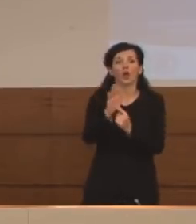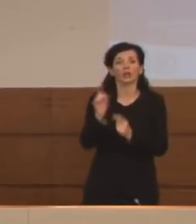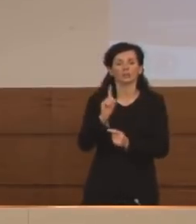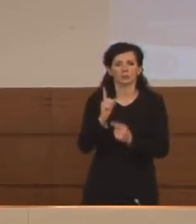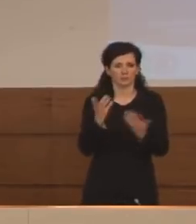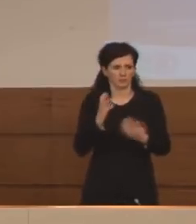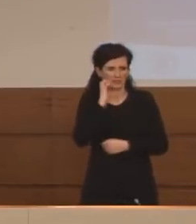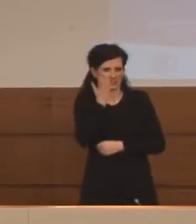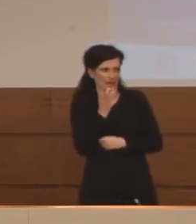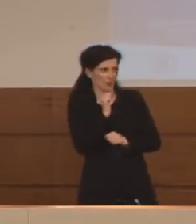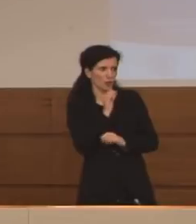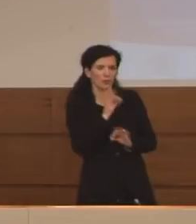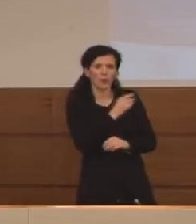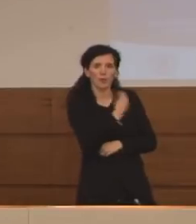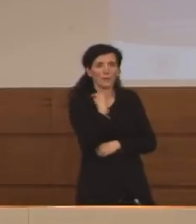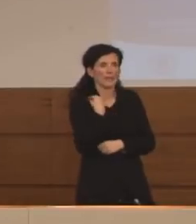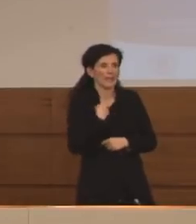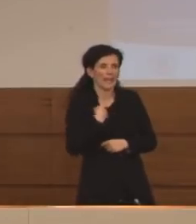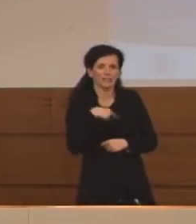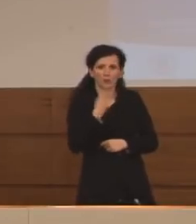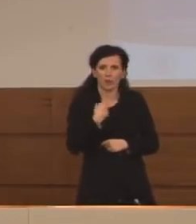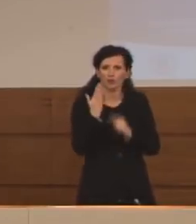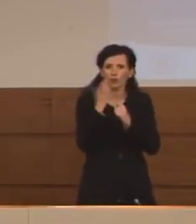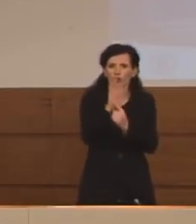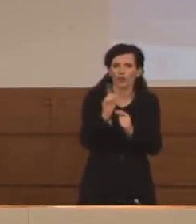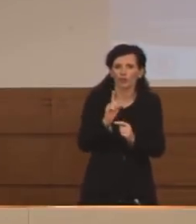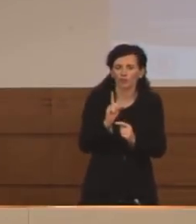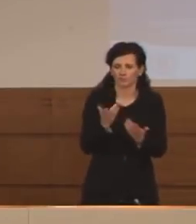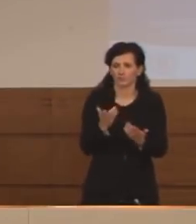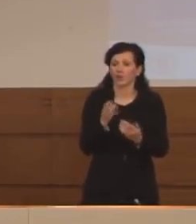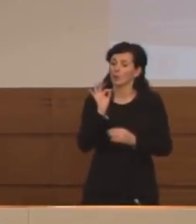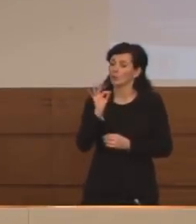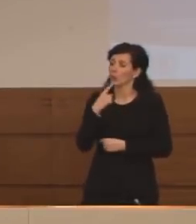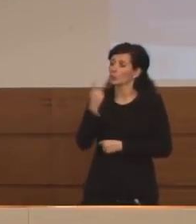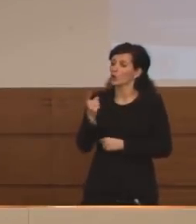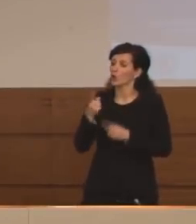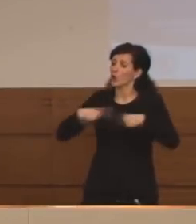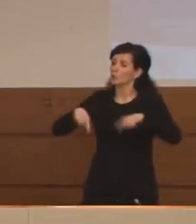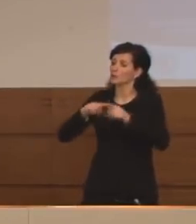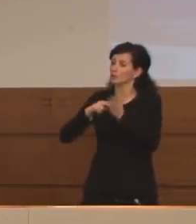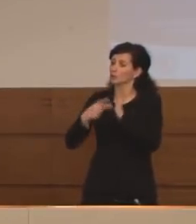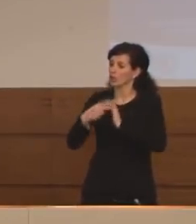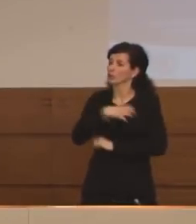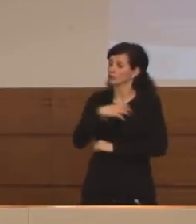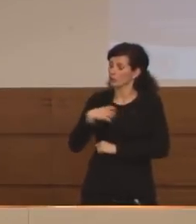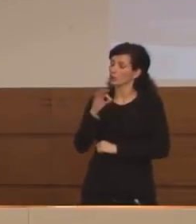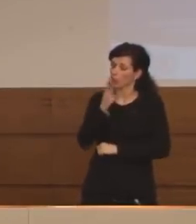E' stato chiesto al Comitato Tecnico Scientifico...